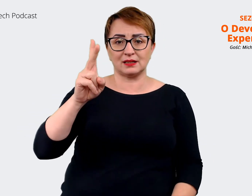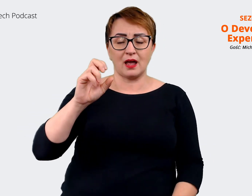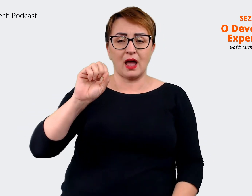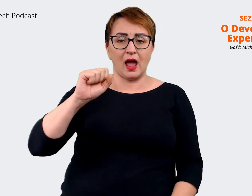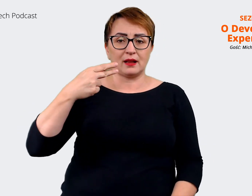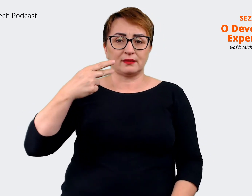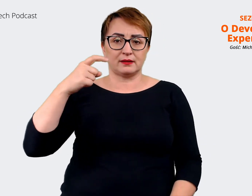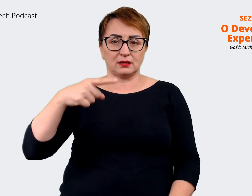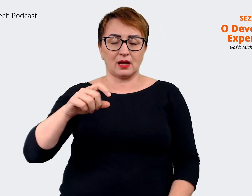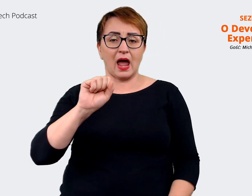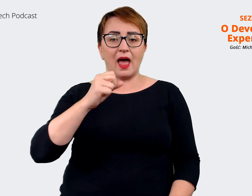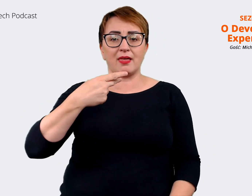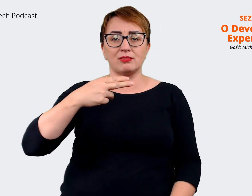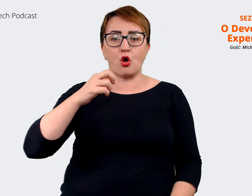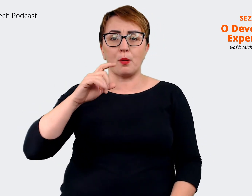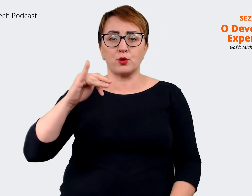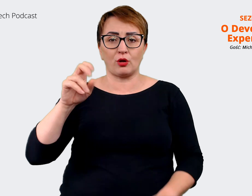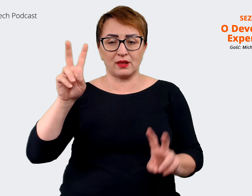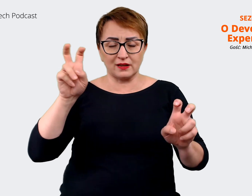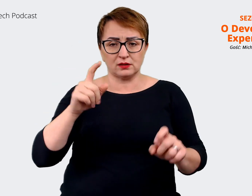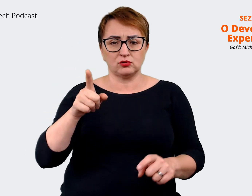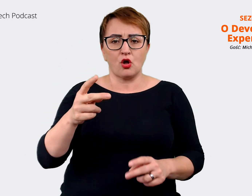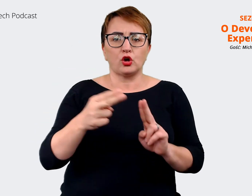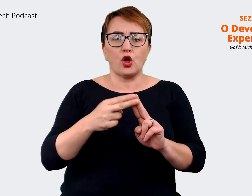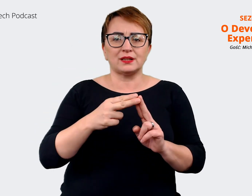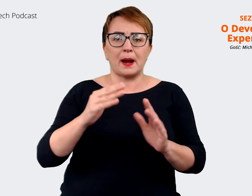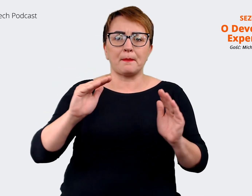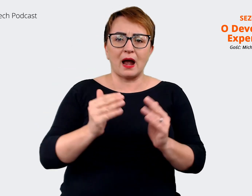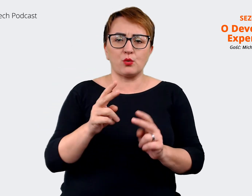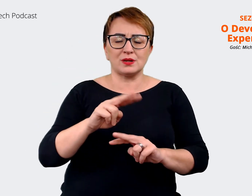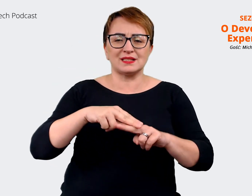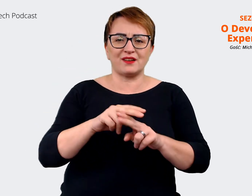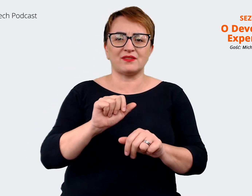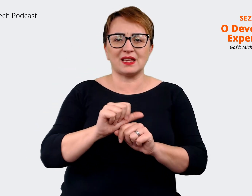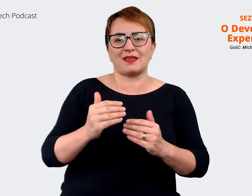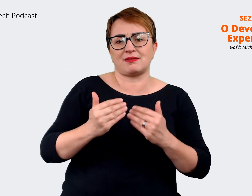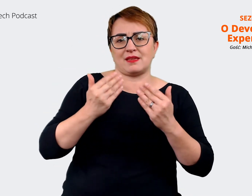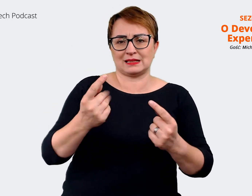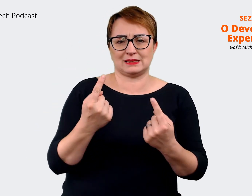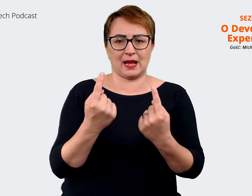nazywa Andomio. Cały taki kontrakt mikroserwisowy sama daje, że tak powiem, out of the box trochę. W